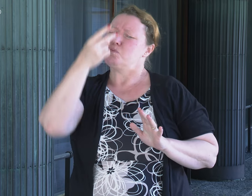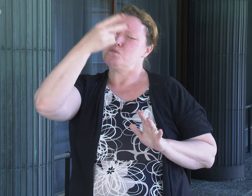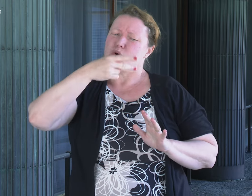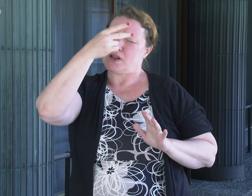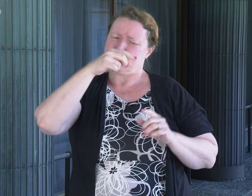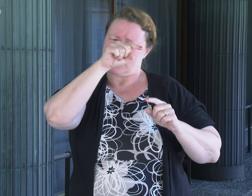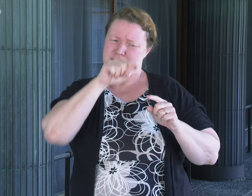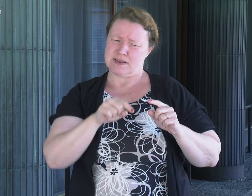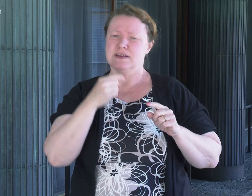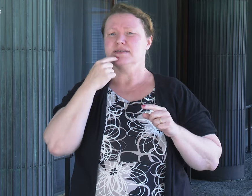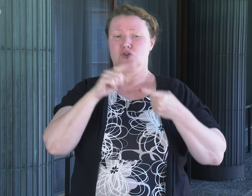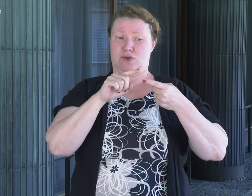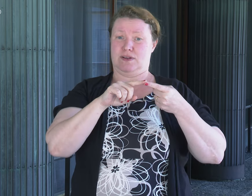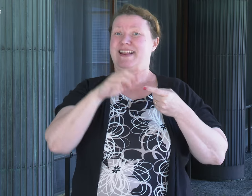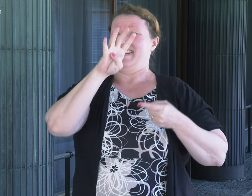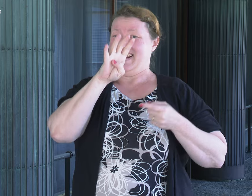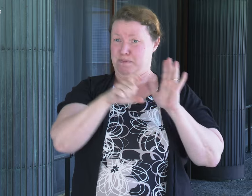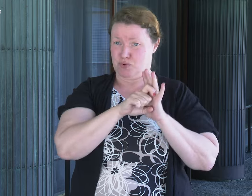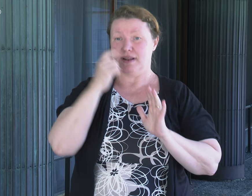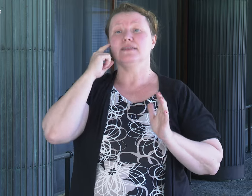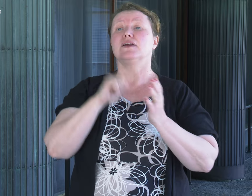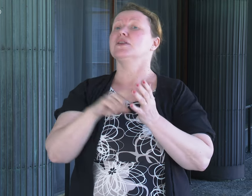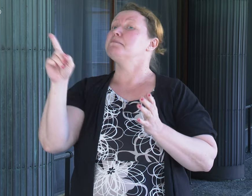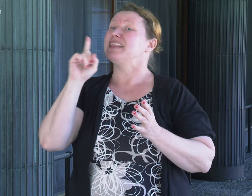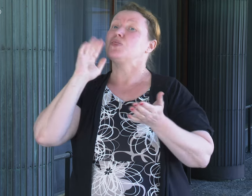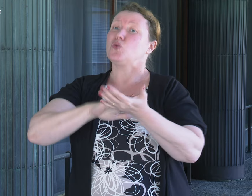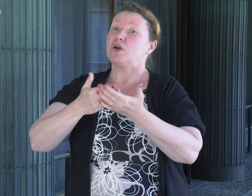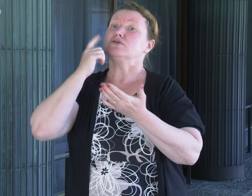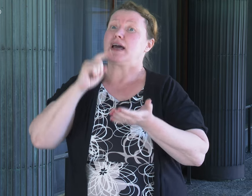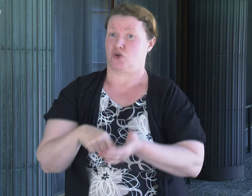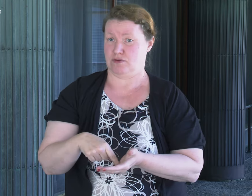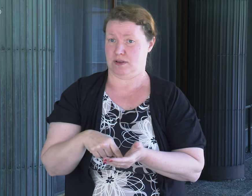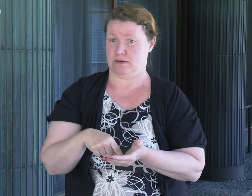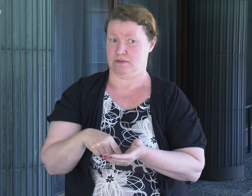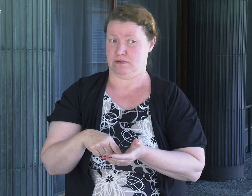sillä pykälässä 4 puhutaan siitä, mitä tulkkaus tarkoittaa.